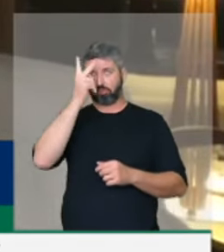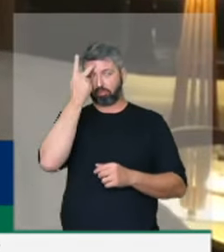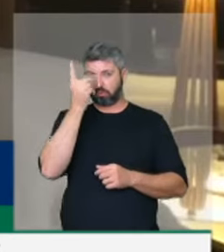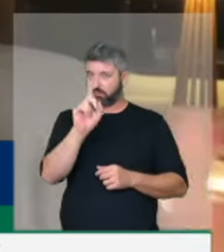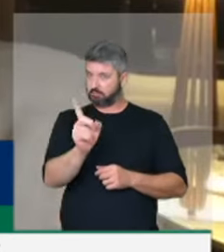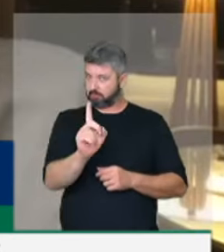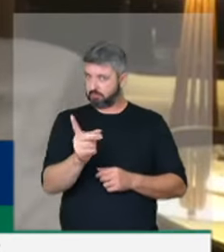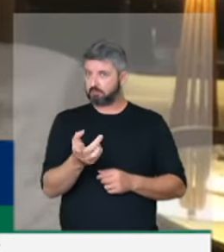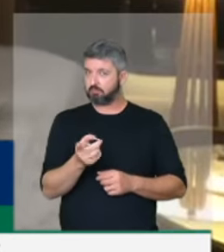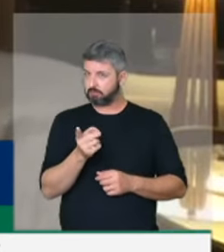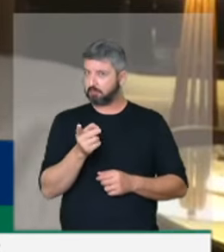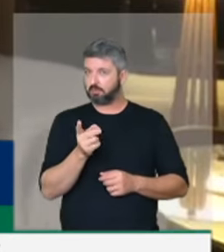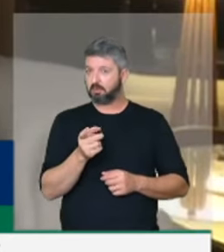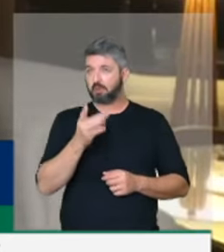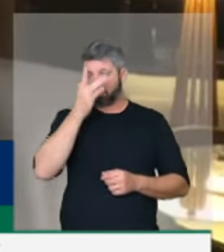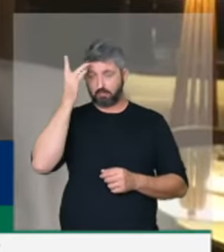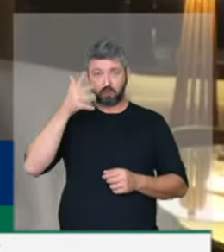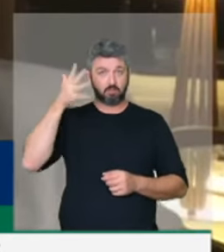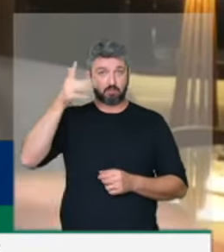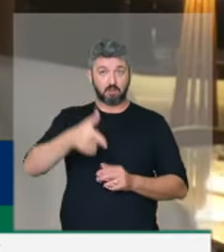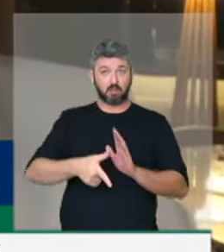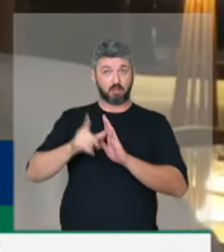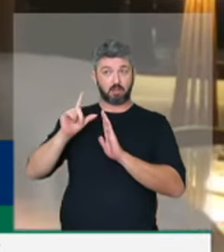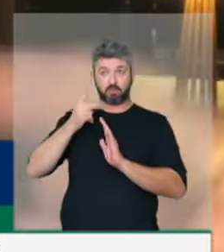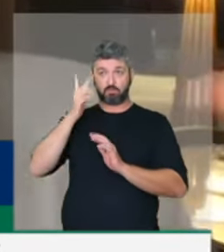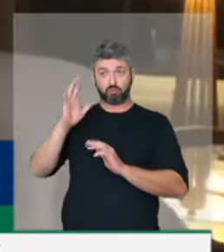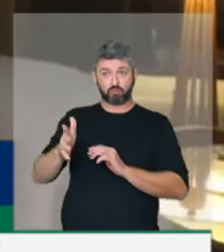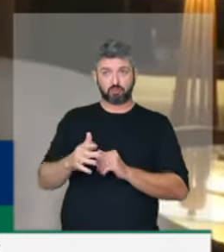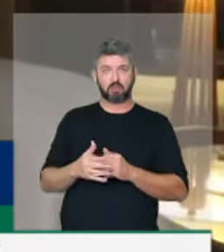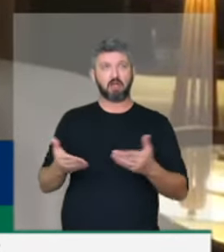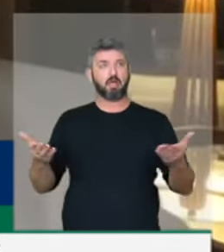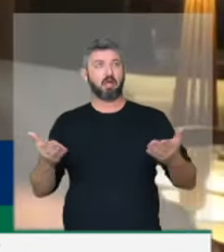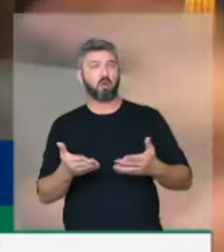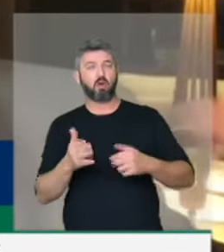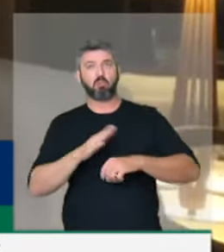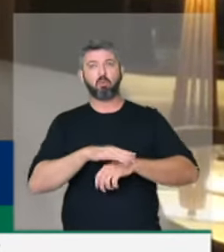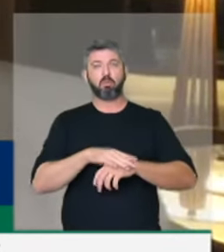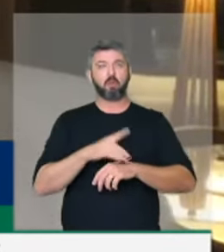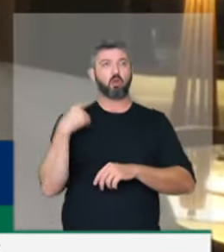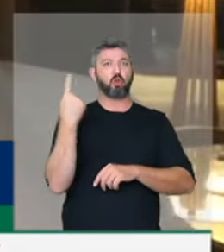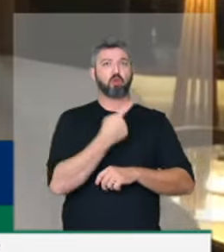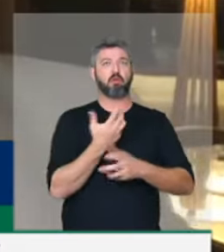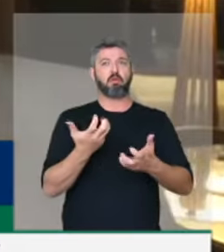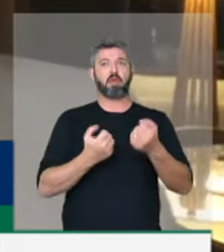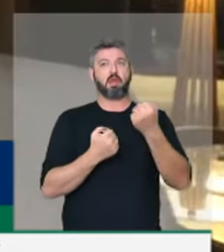DISSE QUE... NESSE MOMENTO DE COMOÇÃO, TODO MUNDO QUER COLABORAR NÃO É VERDADE ISSO. UMA CAIXA DE LUVAS DE PROCEDIMENTO COM 100 LUVAS